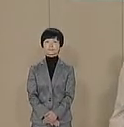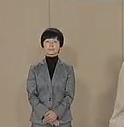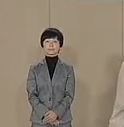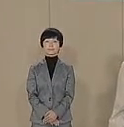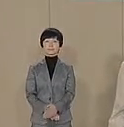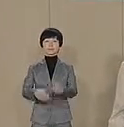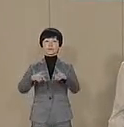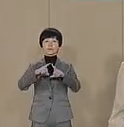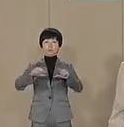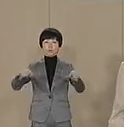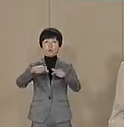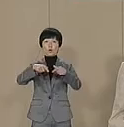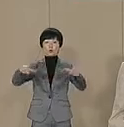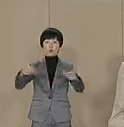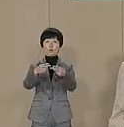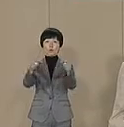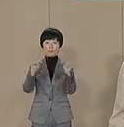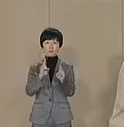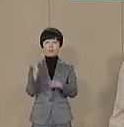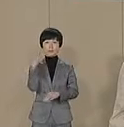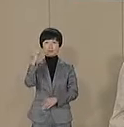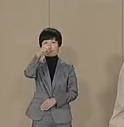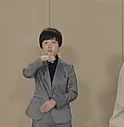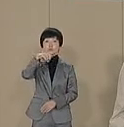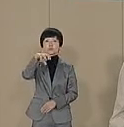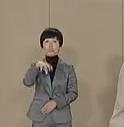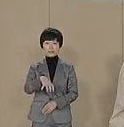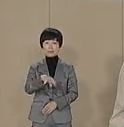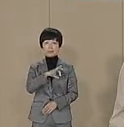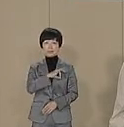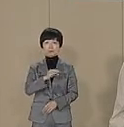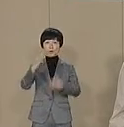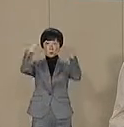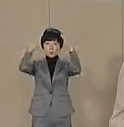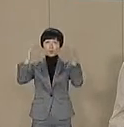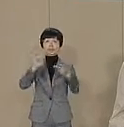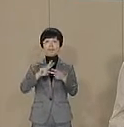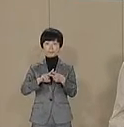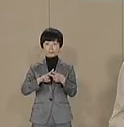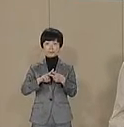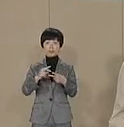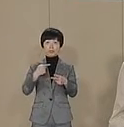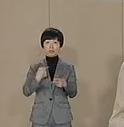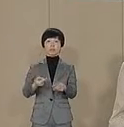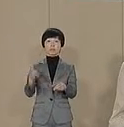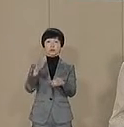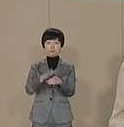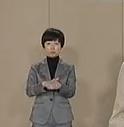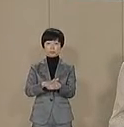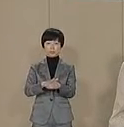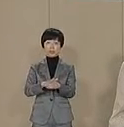(笠井) 日本共産党 前衆議院議員の笠井亮です 私を含め 比例代表東京ブロックの